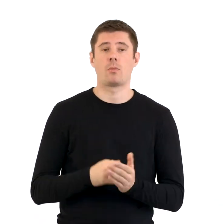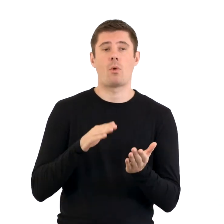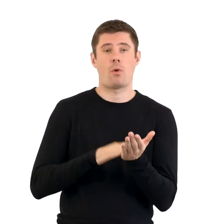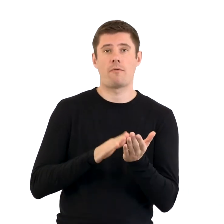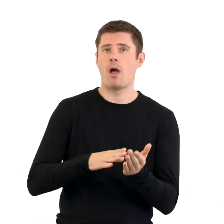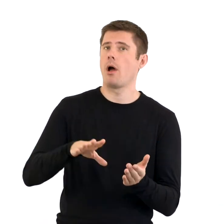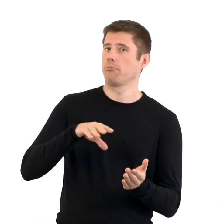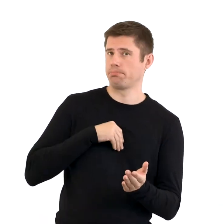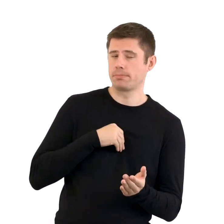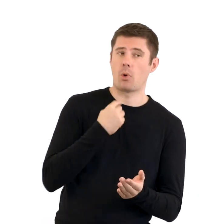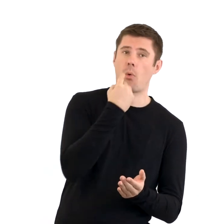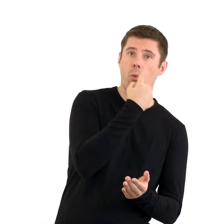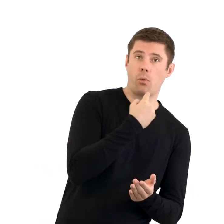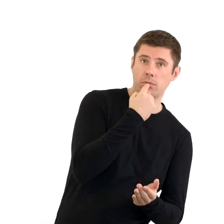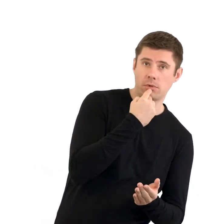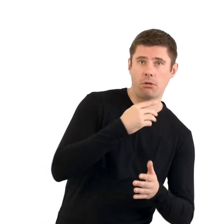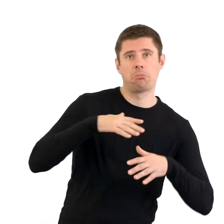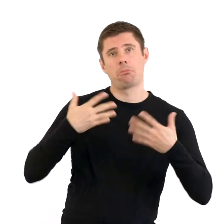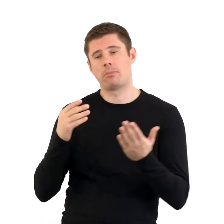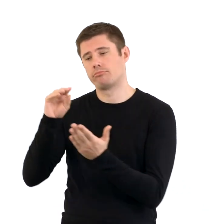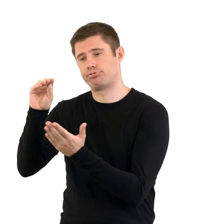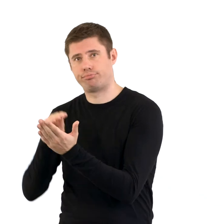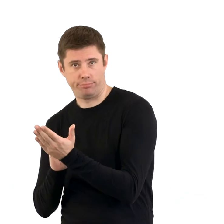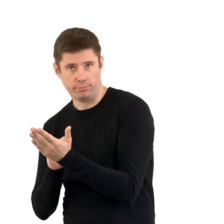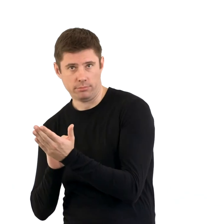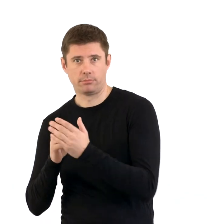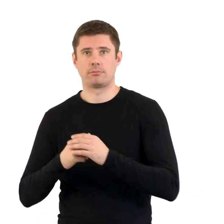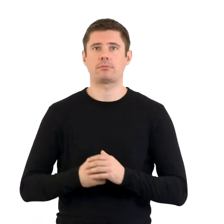Uchwała może mieć charakter ustny albo pisemny.